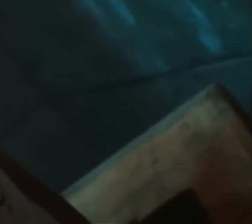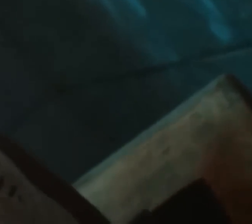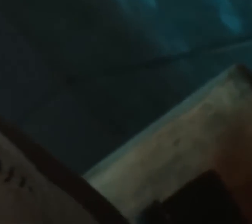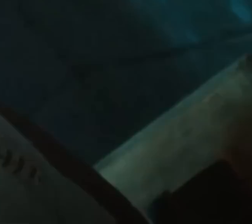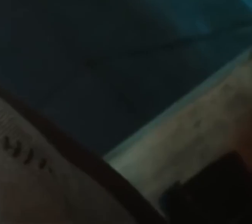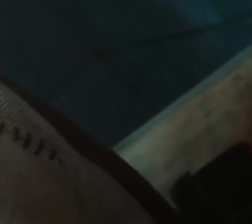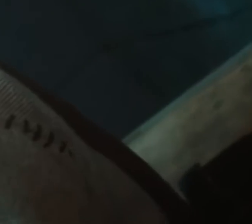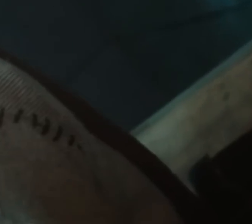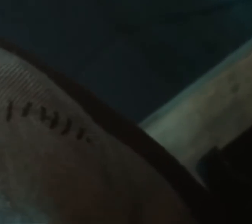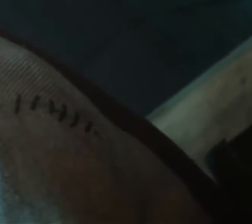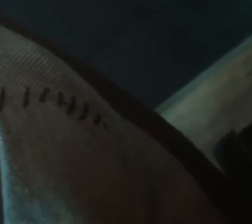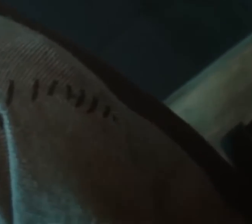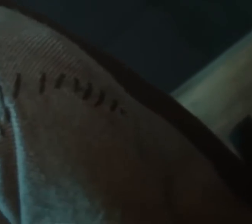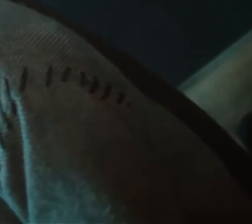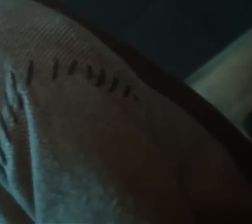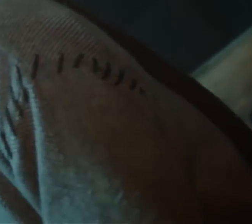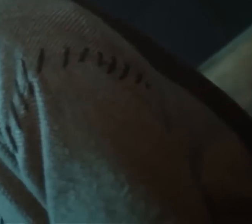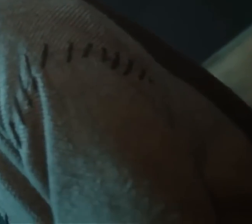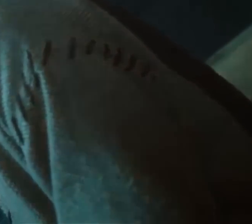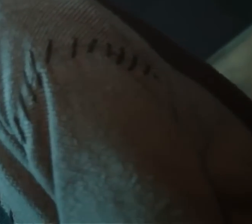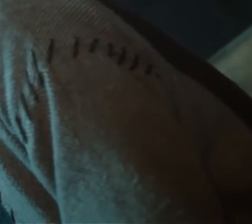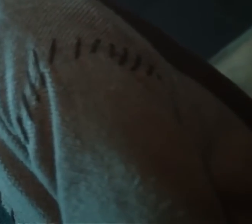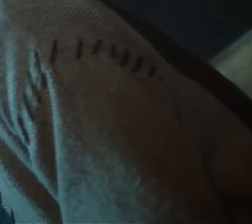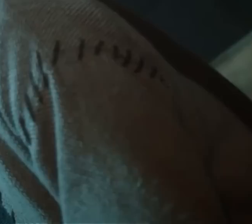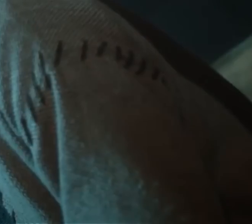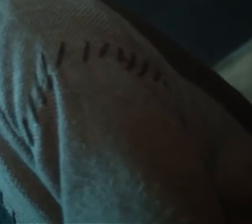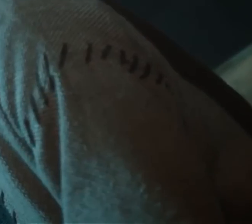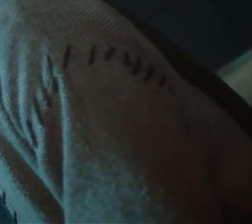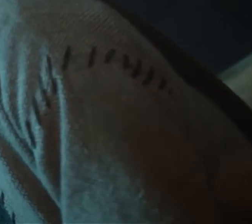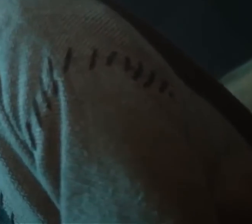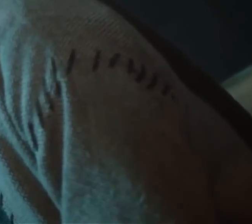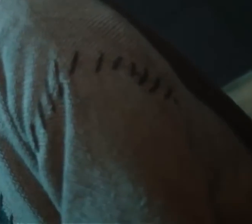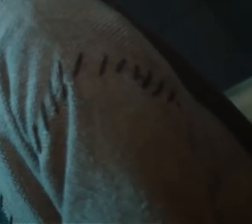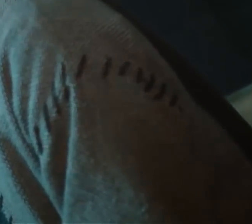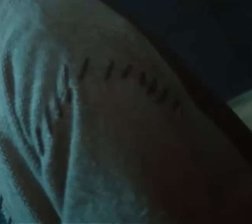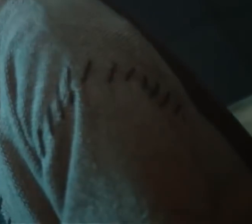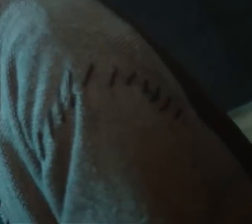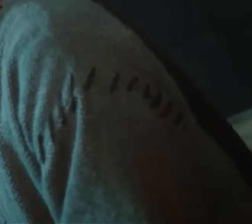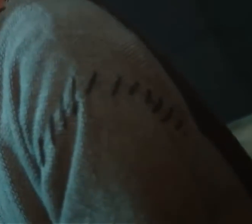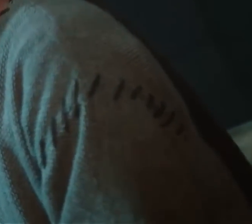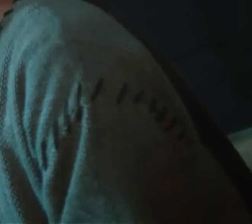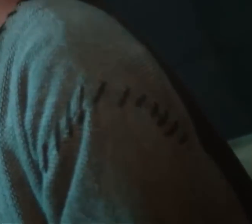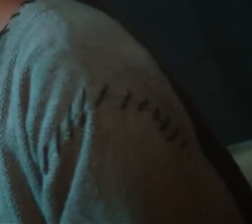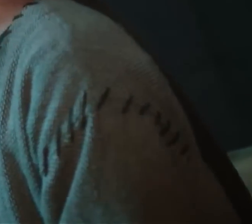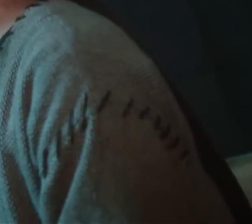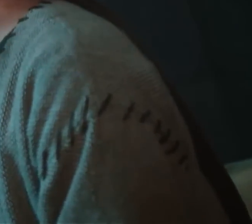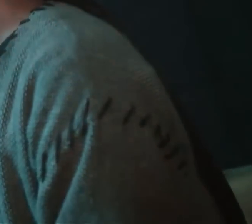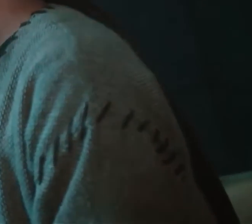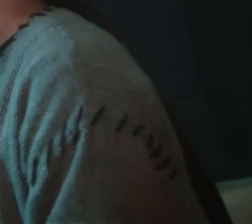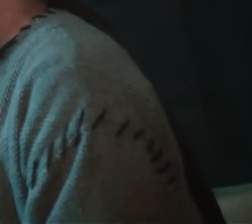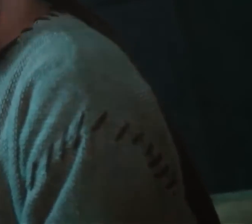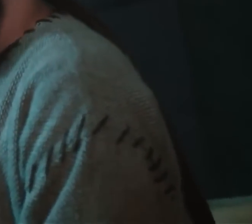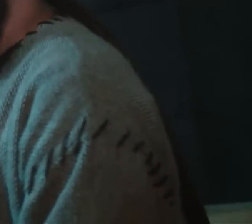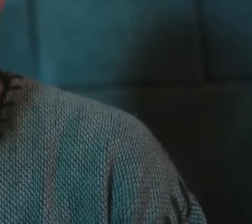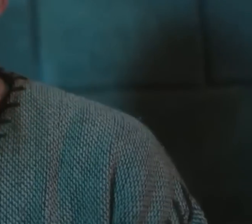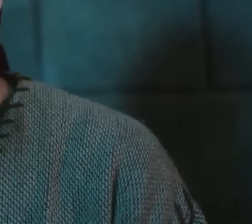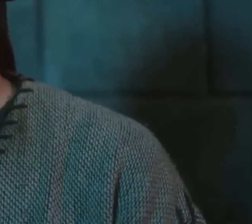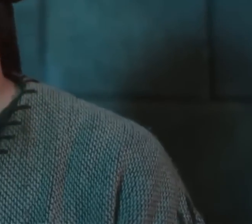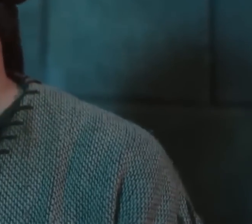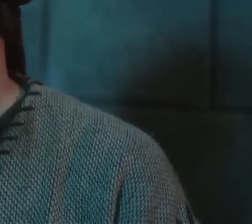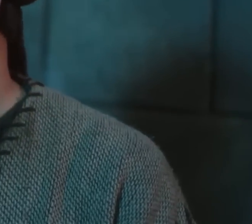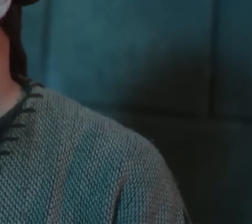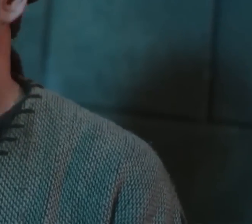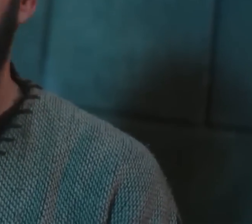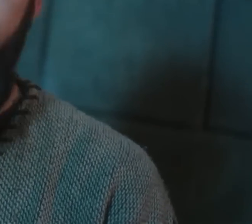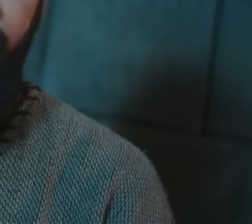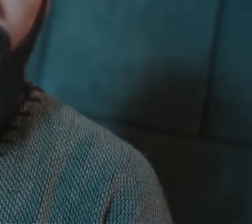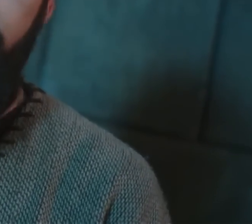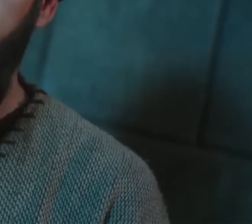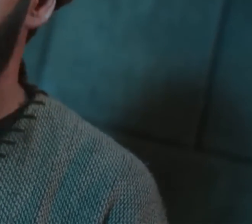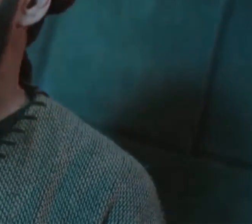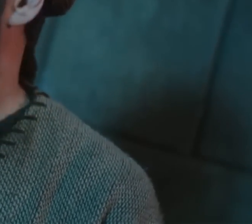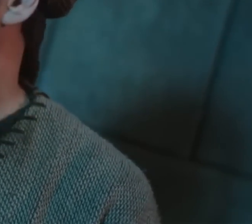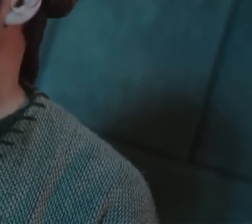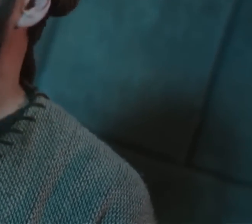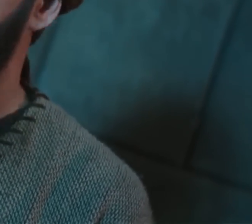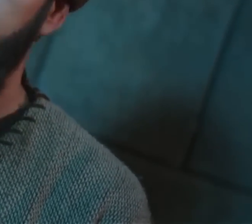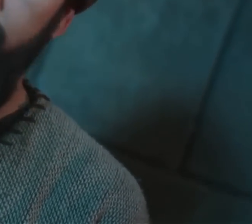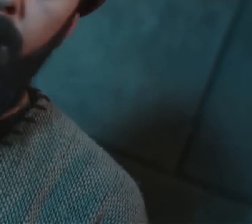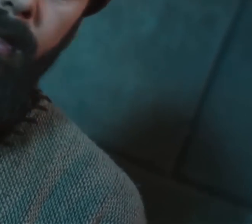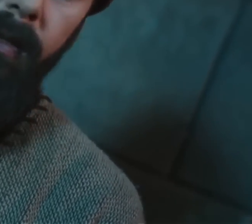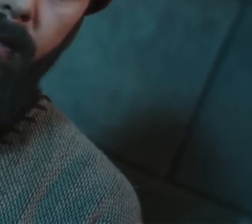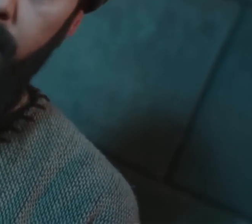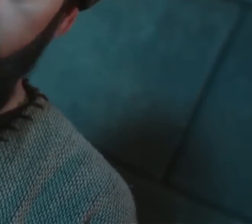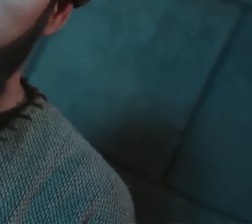Allah, ya Allah, ya Allah, ya Allah!